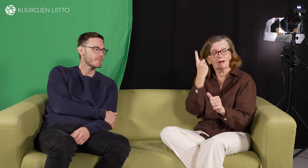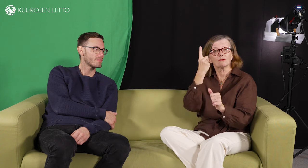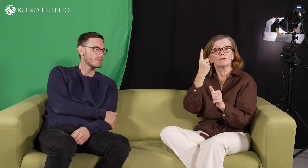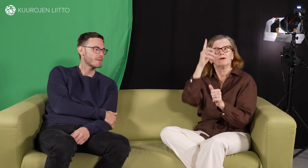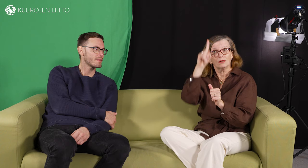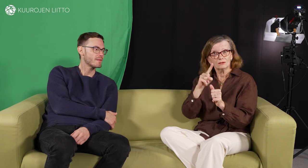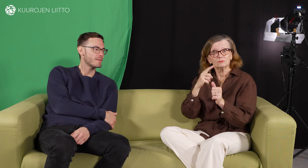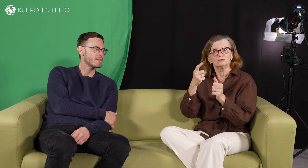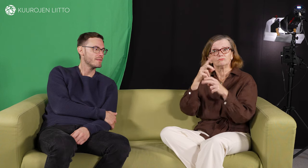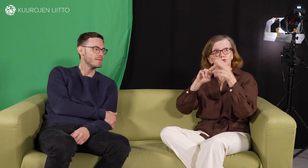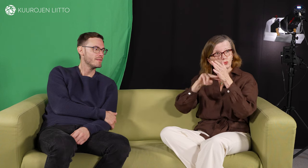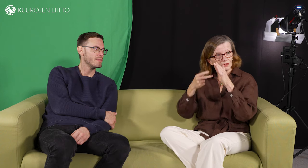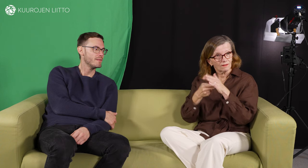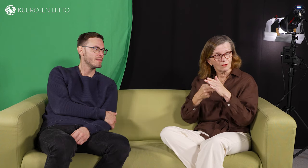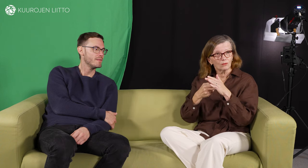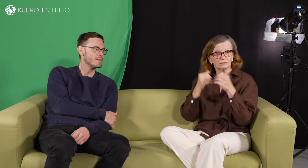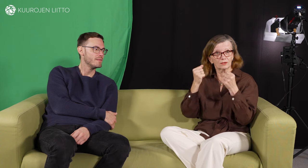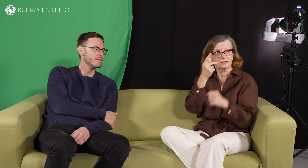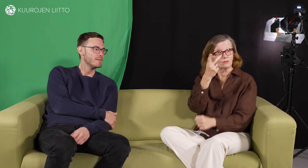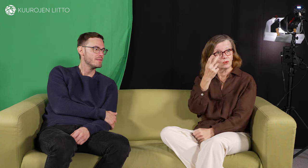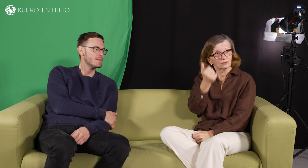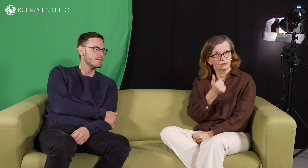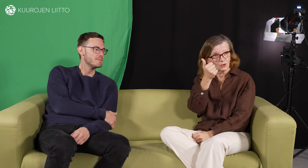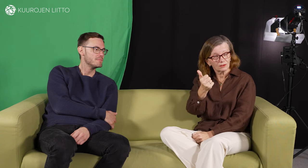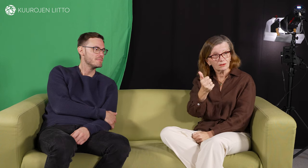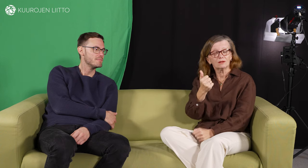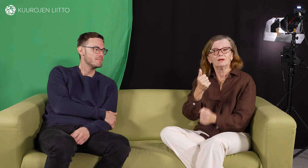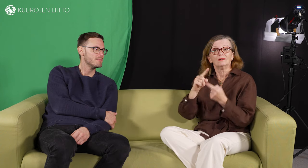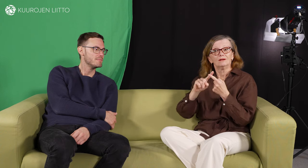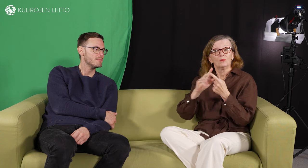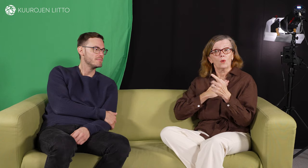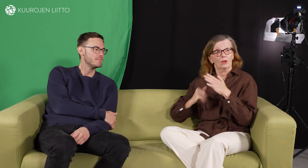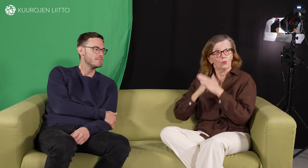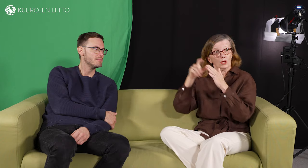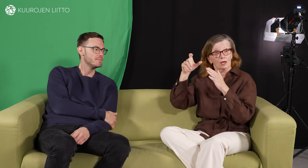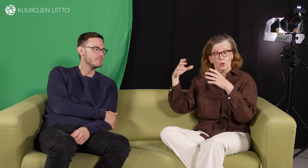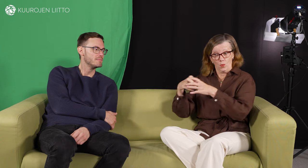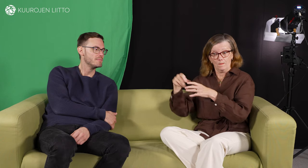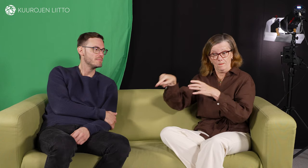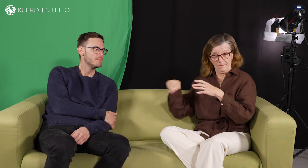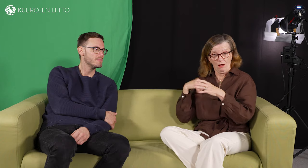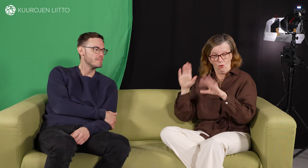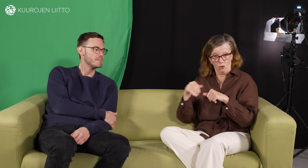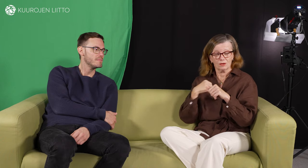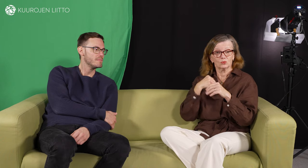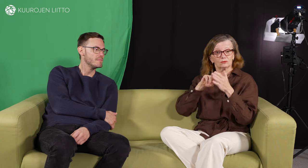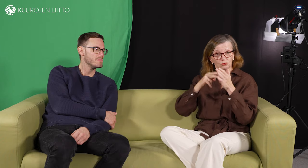Ensin toimin suunnittelijana puolentoista vuoden ajan. Toimin silloin tukiryhmän kanssa.